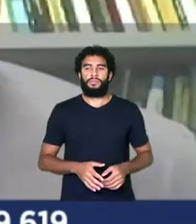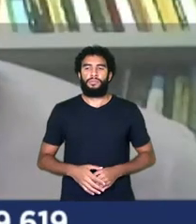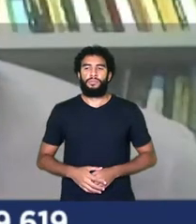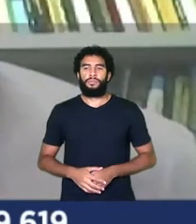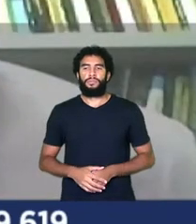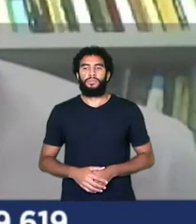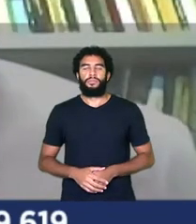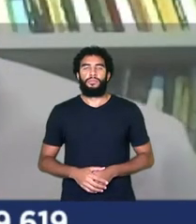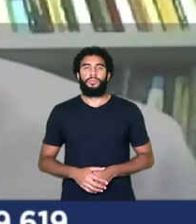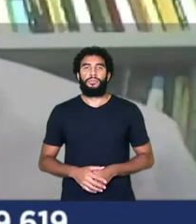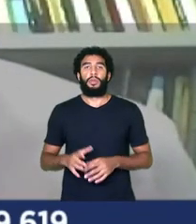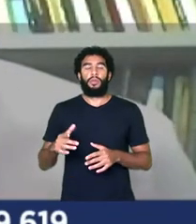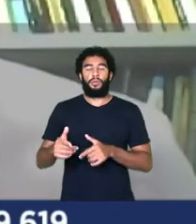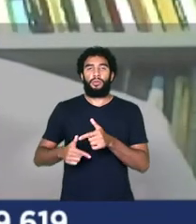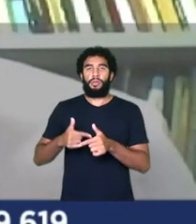NA SUA TELEVISÃO.